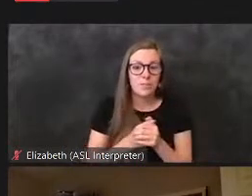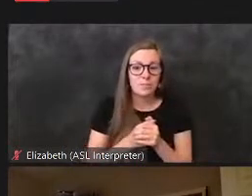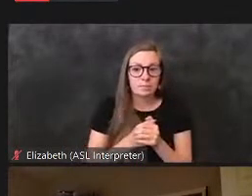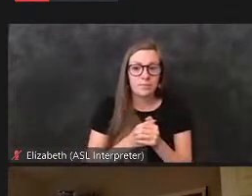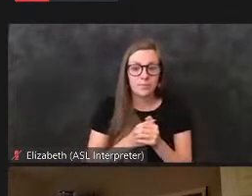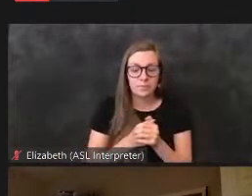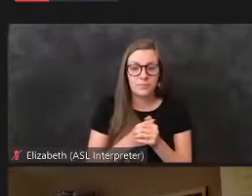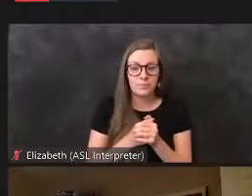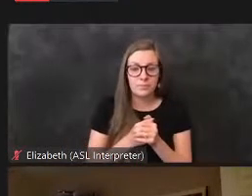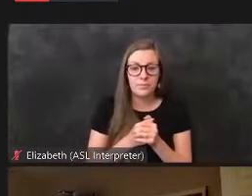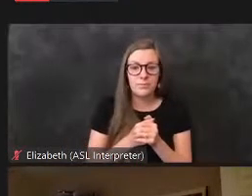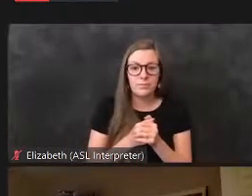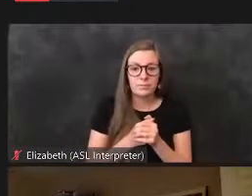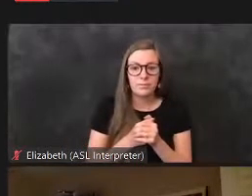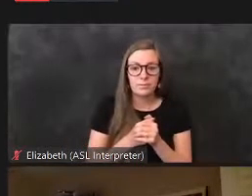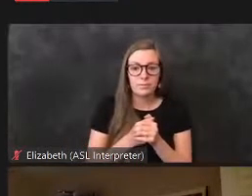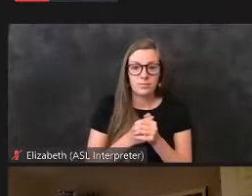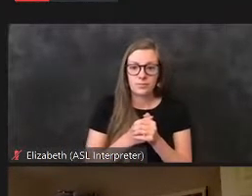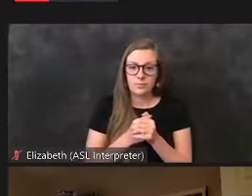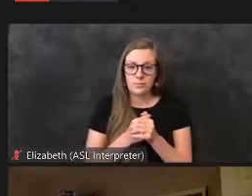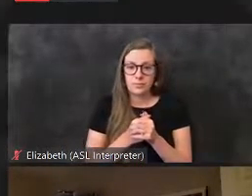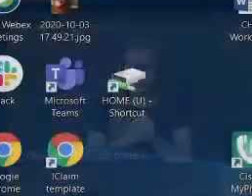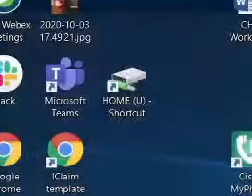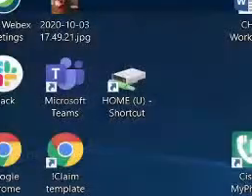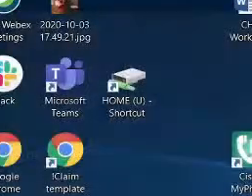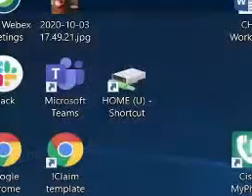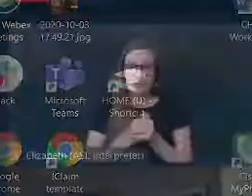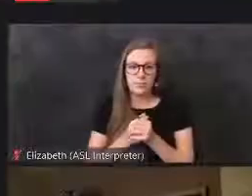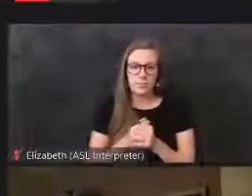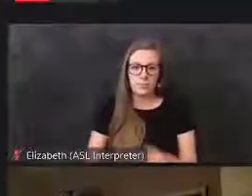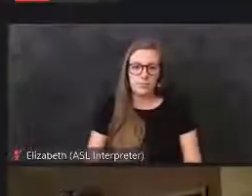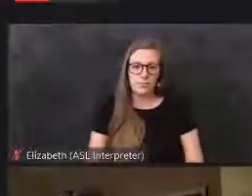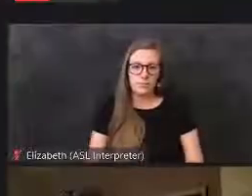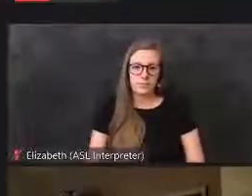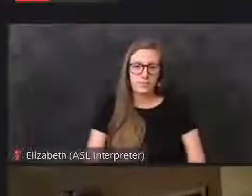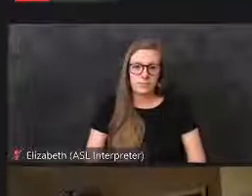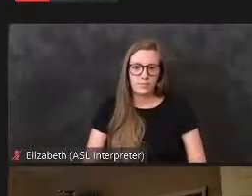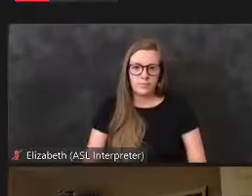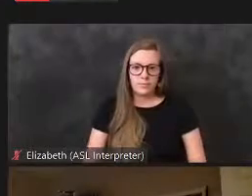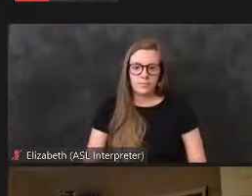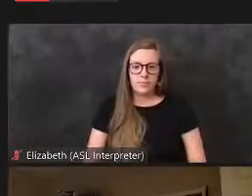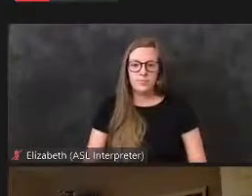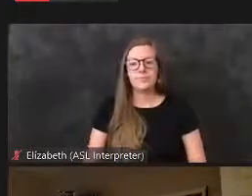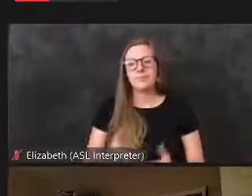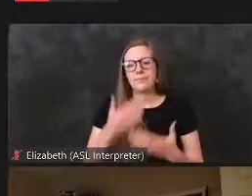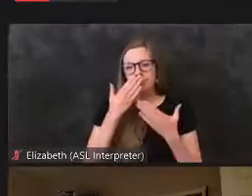En el contexto de la experiencia particular de todos, gracias, muchas gracias.